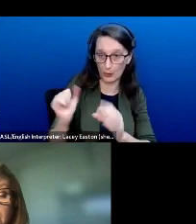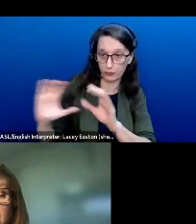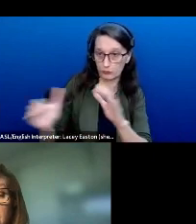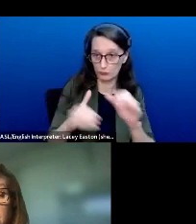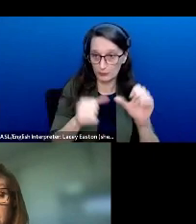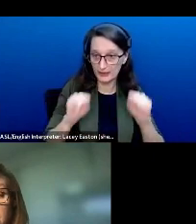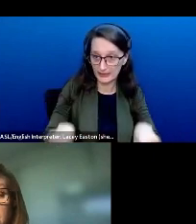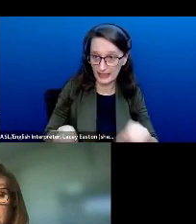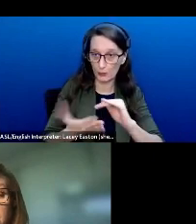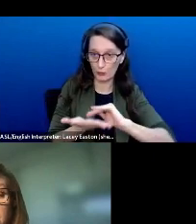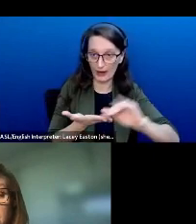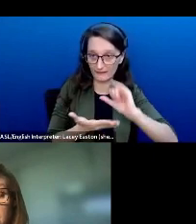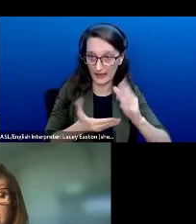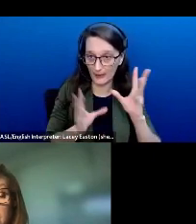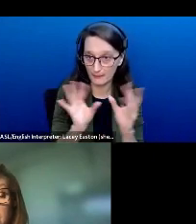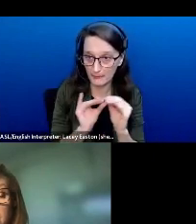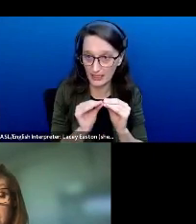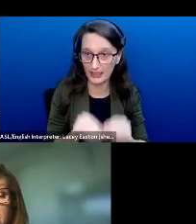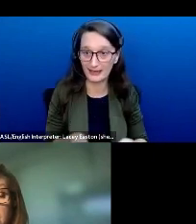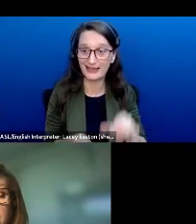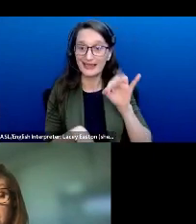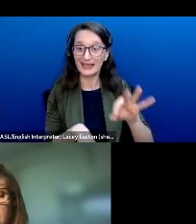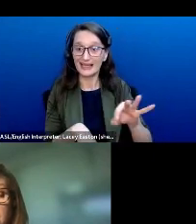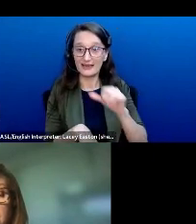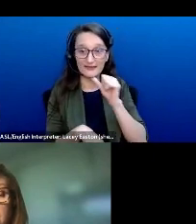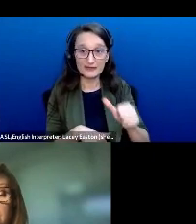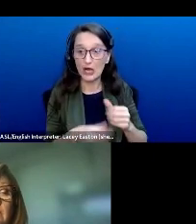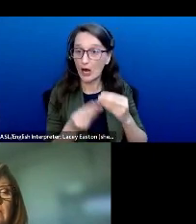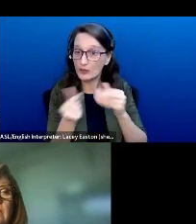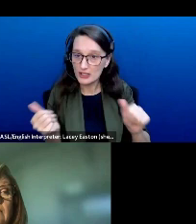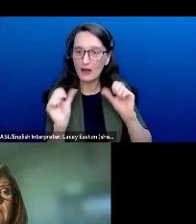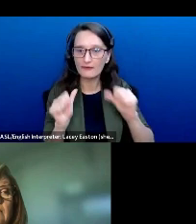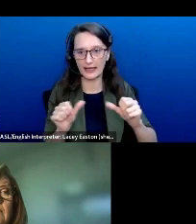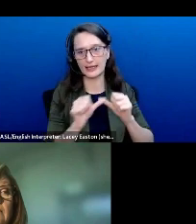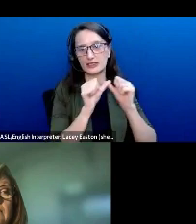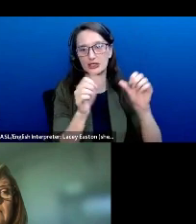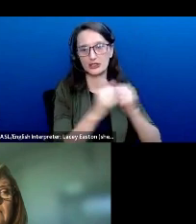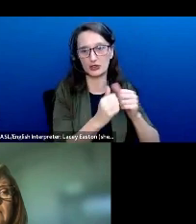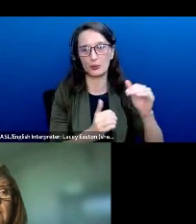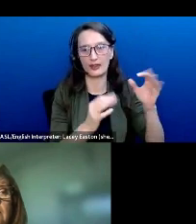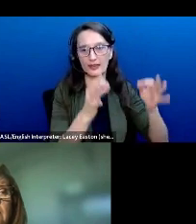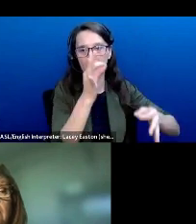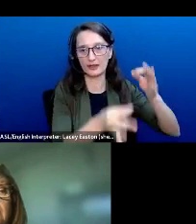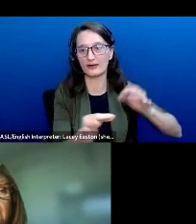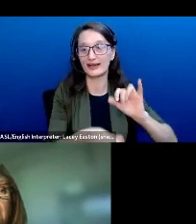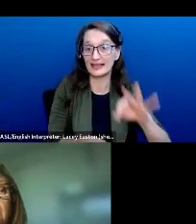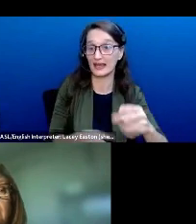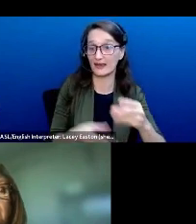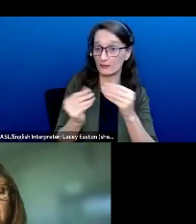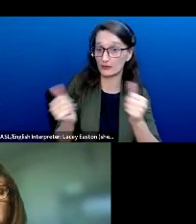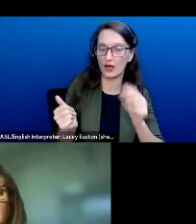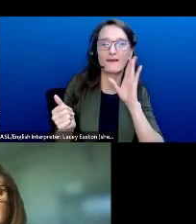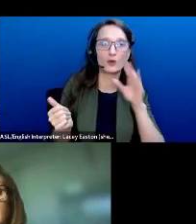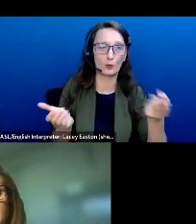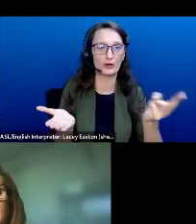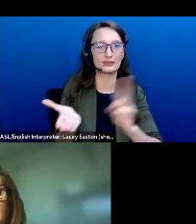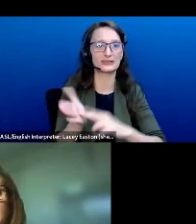audiencia de proceso debido, si se resuelve, se firma un acuerdo legalmente vinculante, esto sucede durante esa